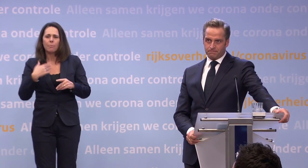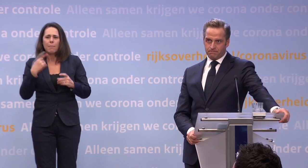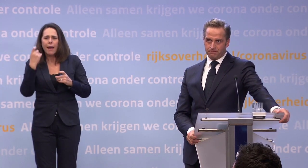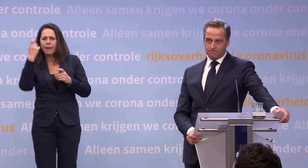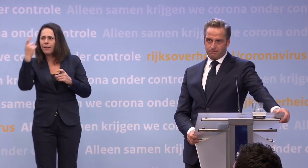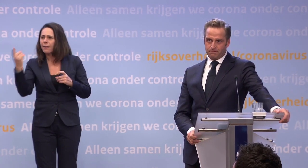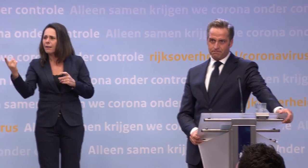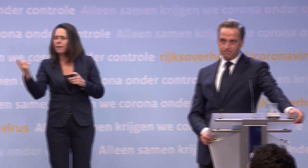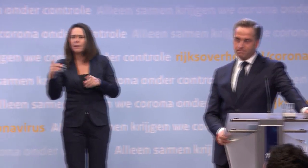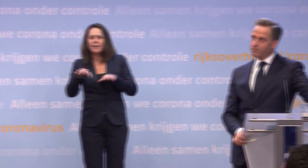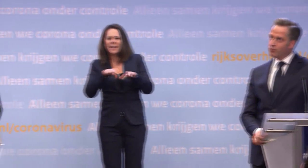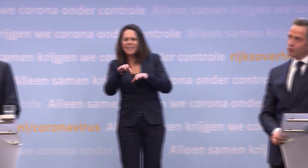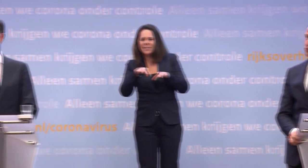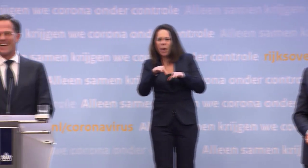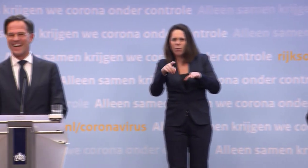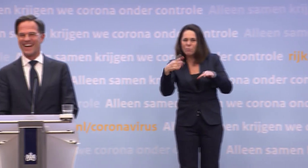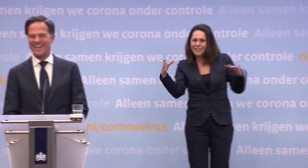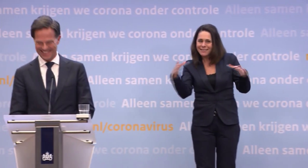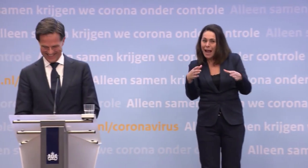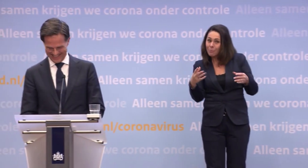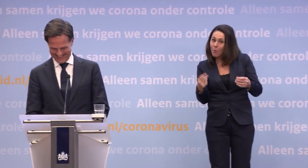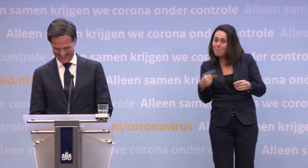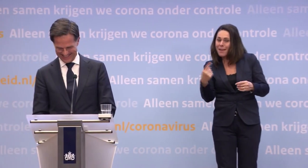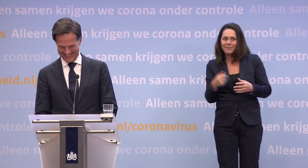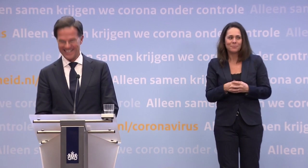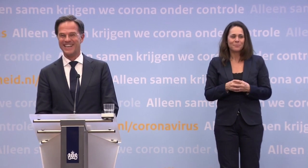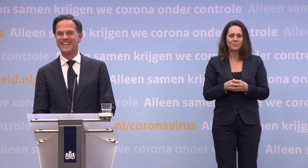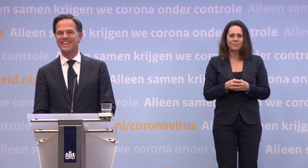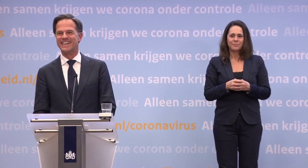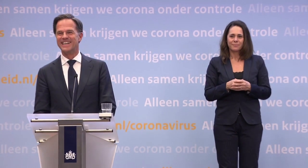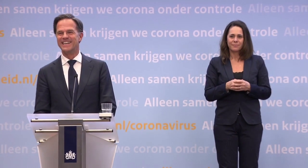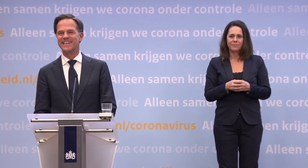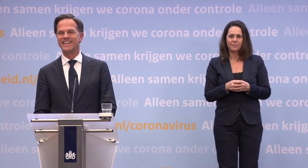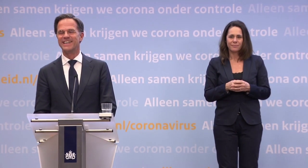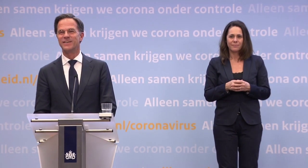Dat is het risico als we wat langer bij elkaar zijn. Waarom is het zo dat u zo huivert...